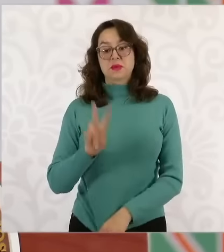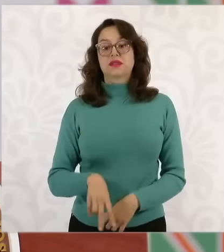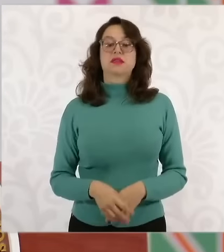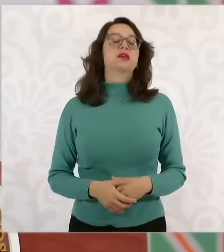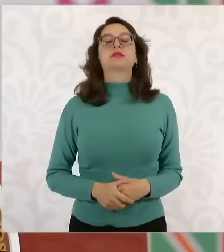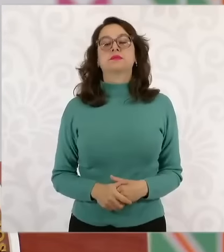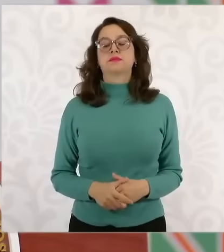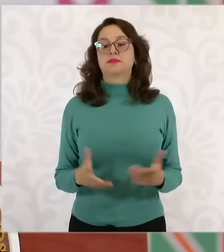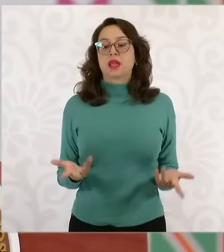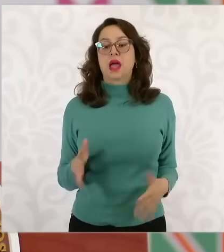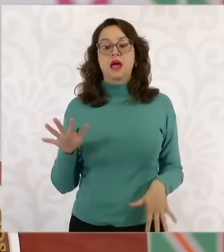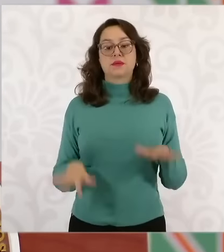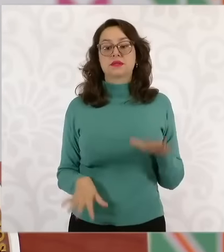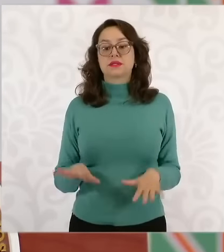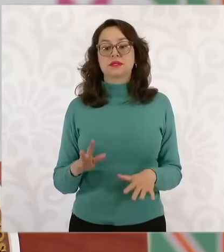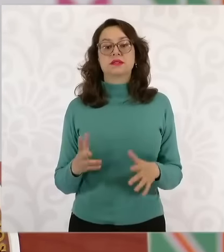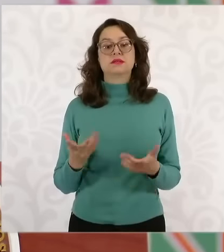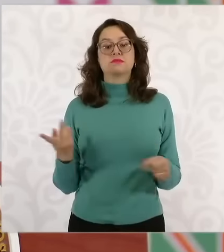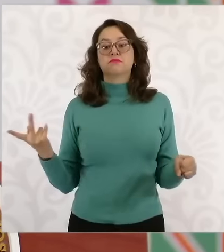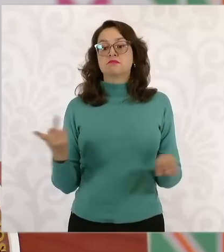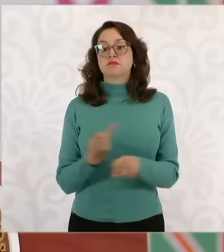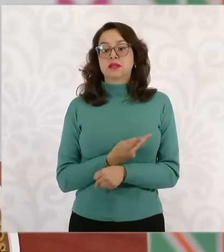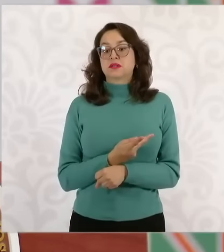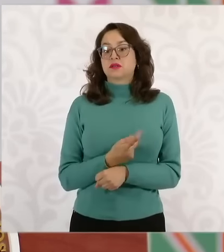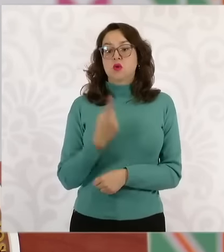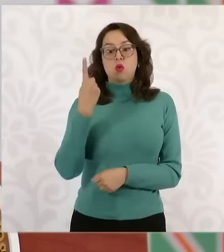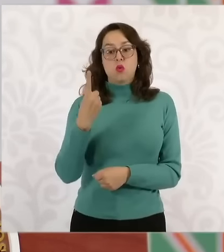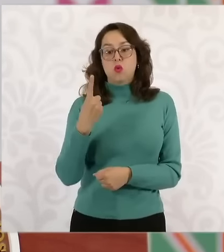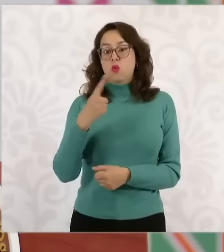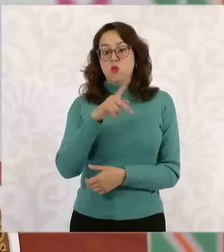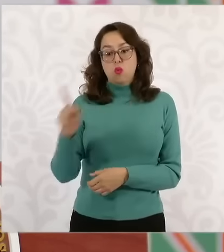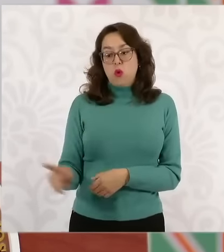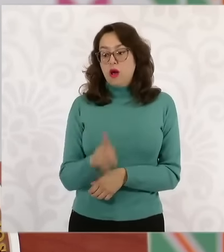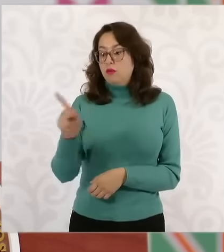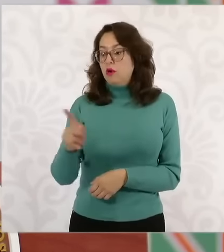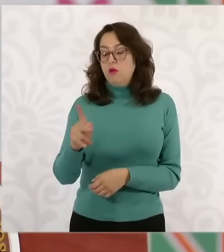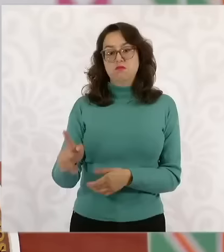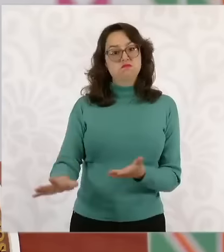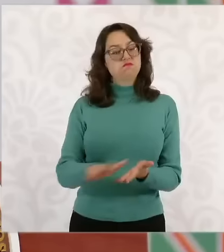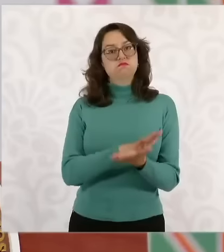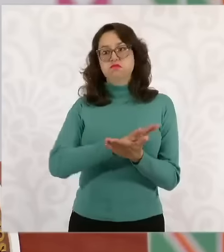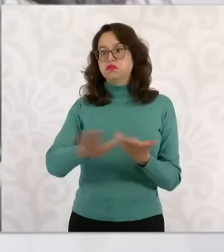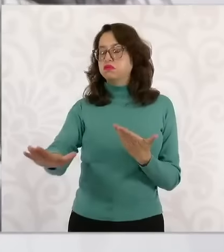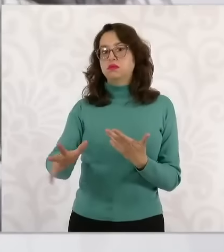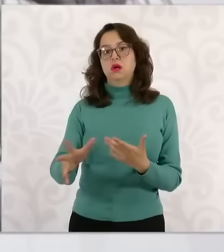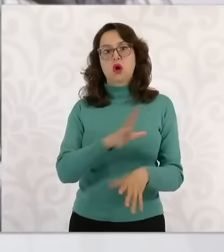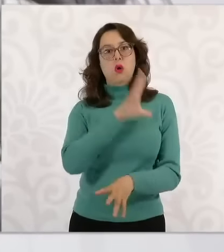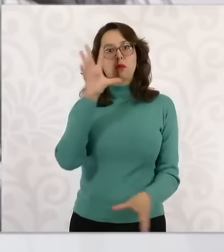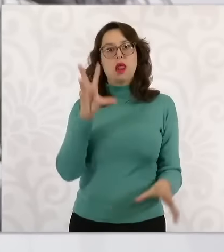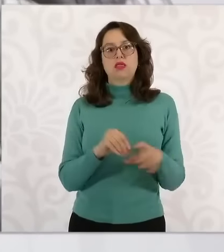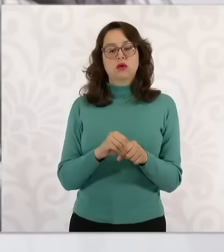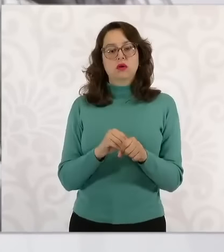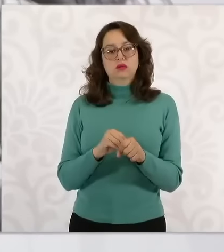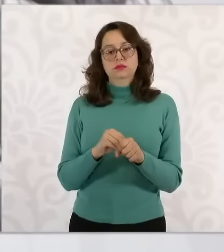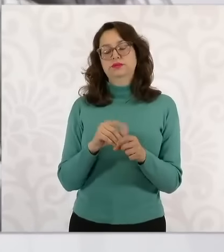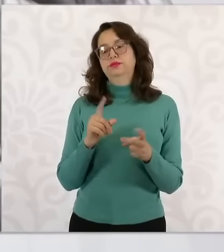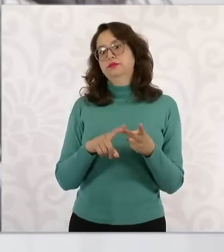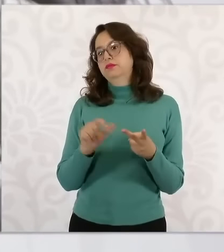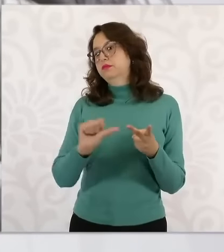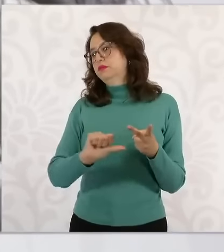prácticamente todo toda la localidad o todo el pueblo. En otros casos fue una parte del pueblo